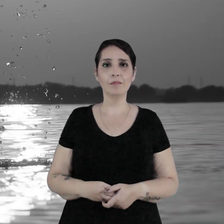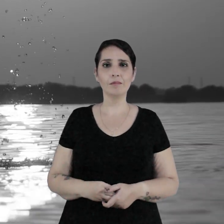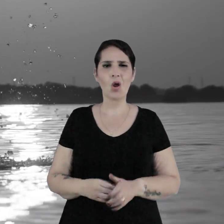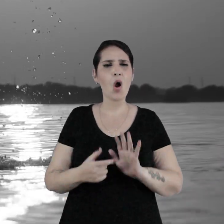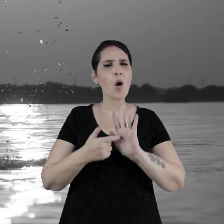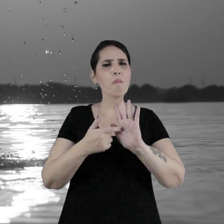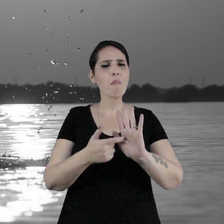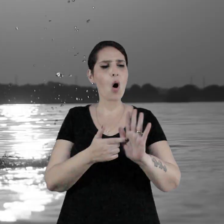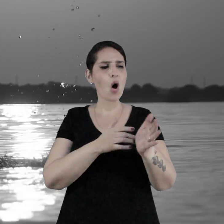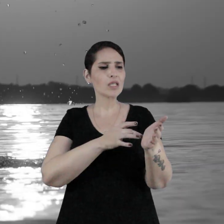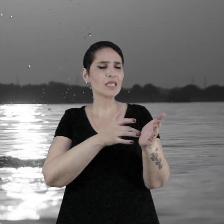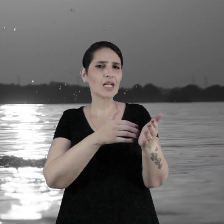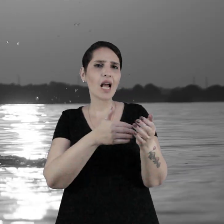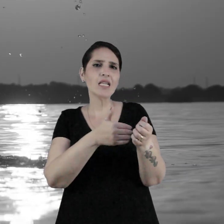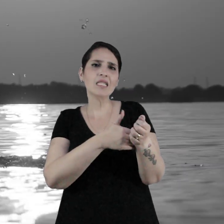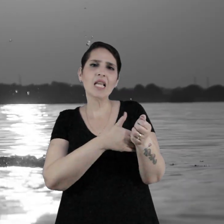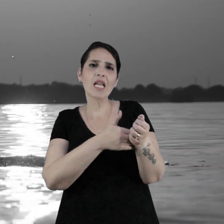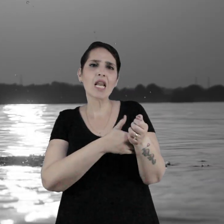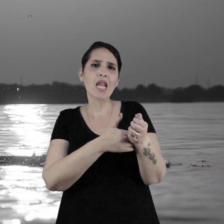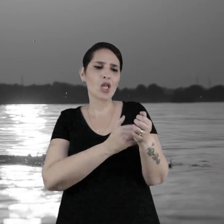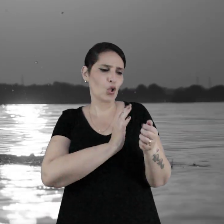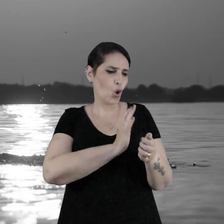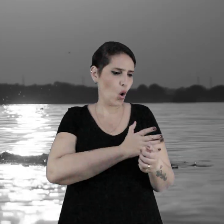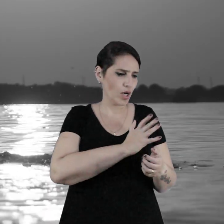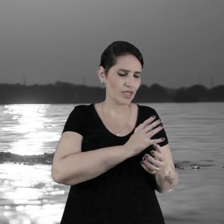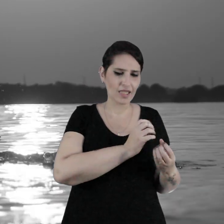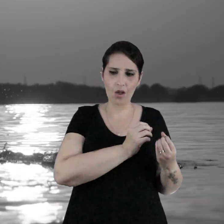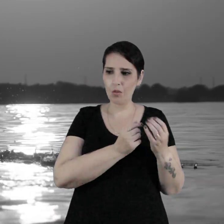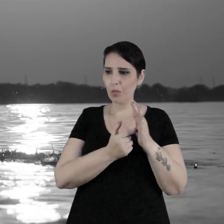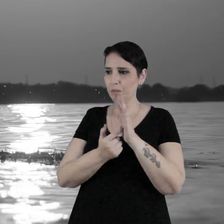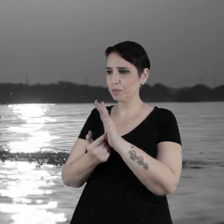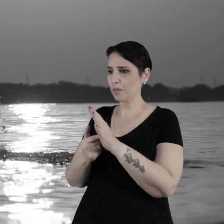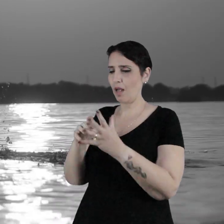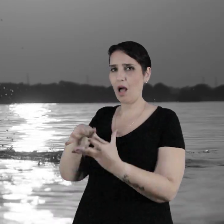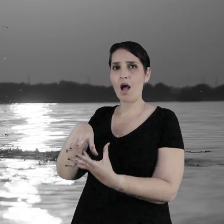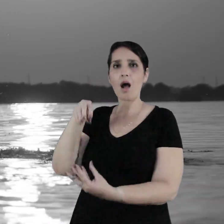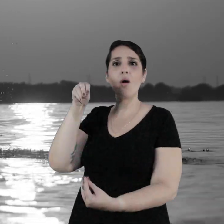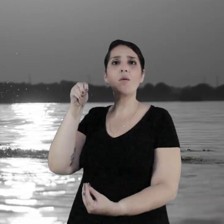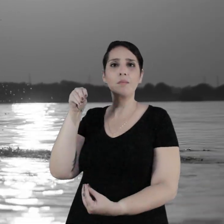Revela os segredos do coração. A alma.